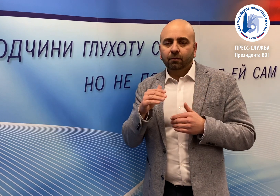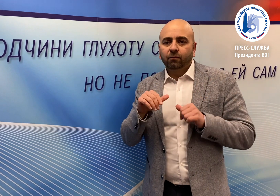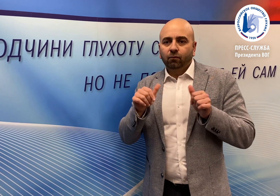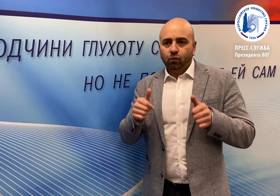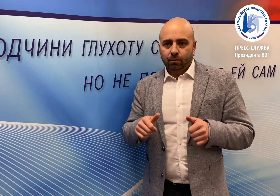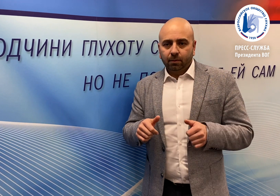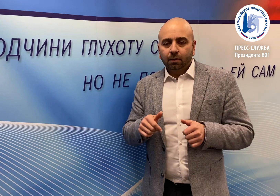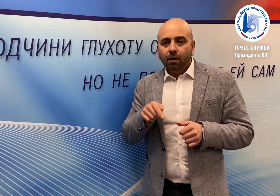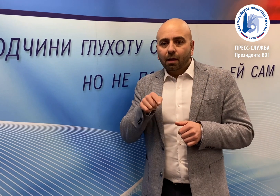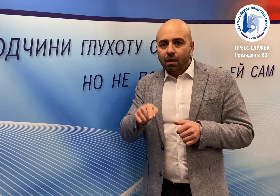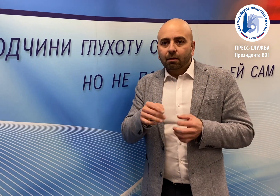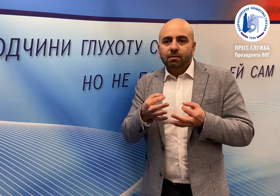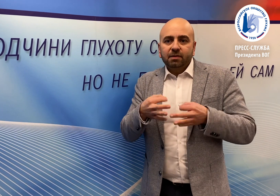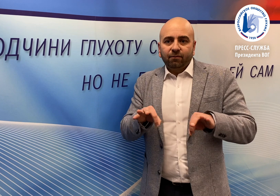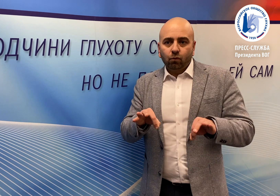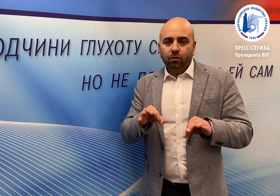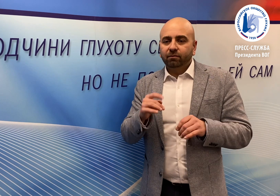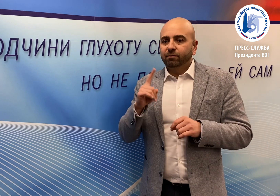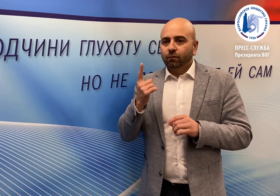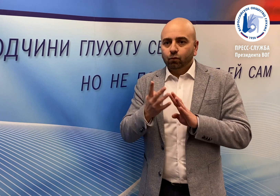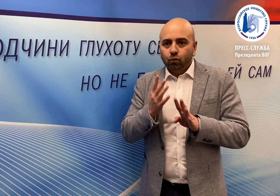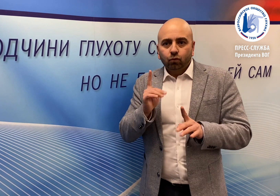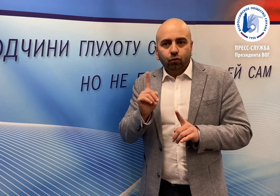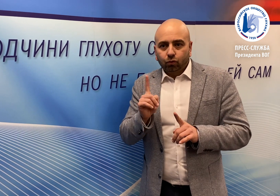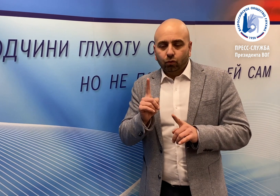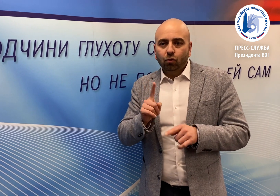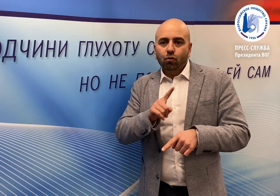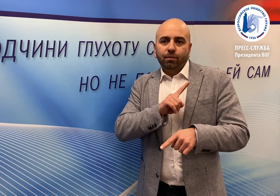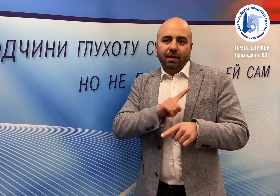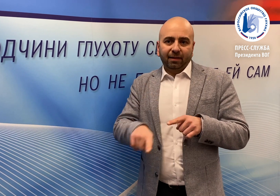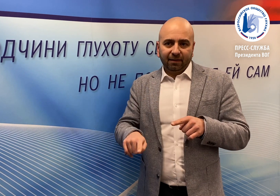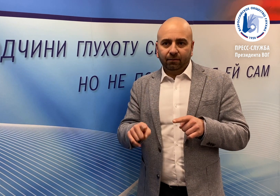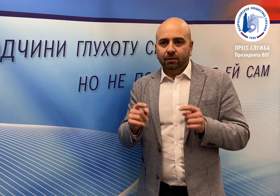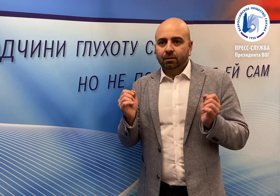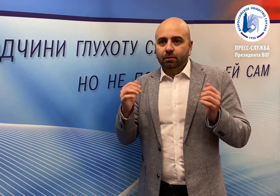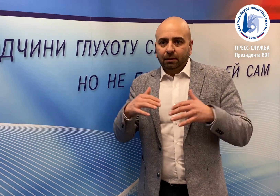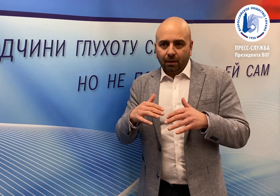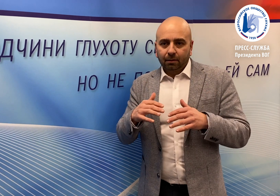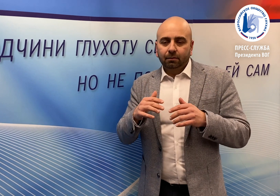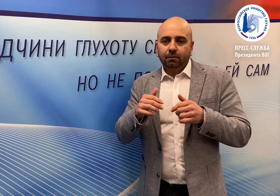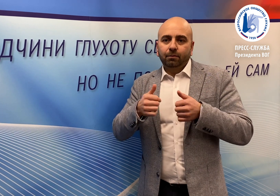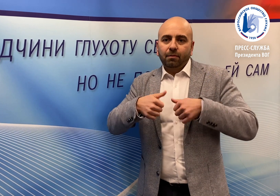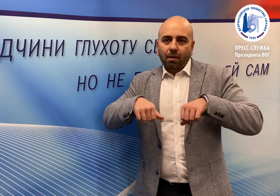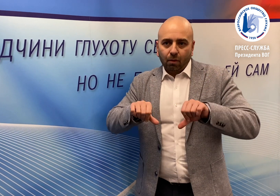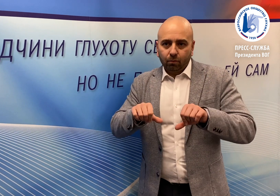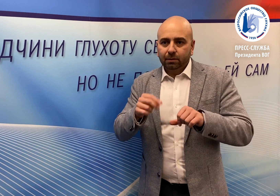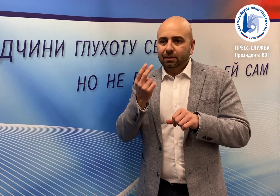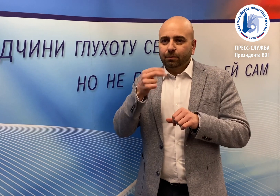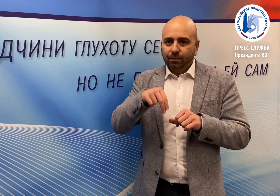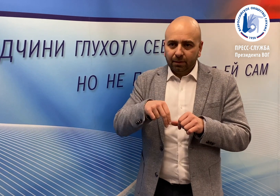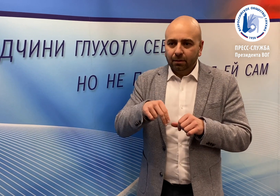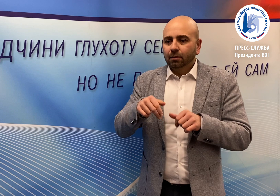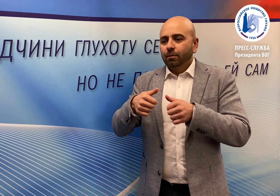Это позволит, в первую очередь, оперативно собирать пленумы Центрального правления ВОГ,